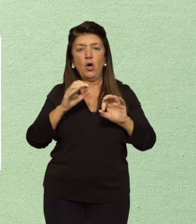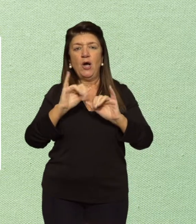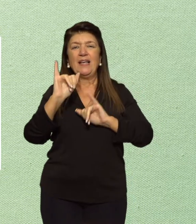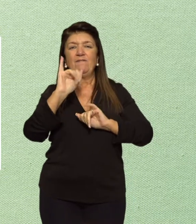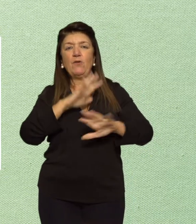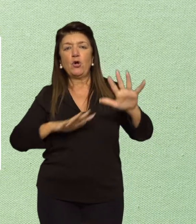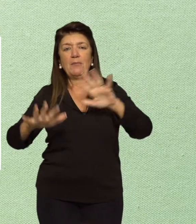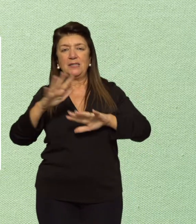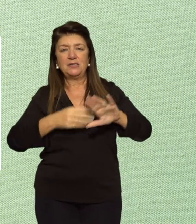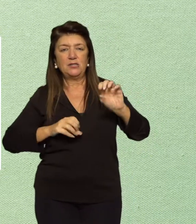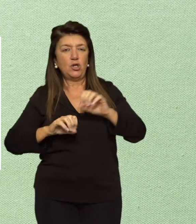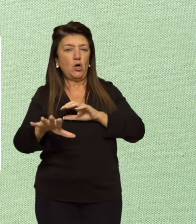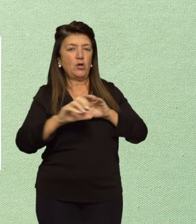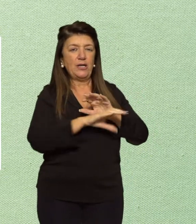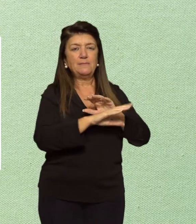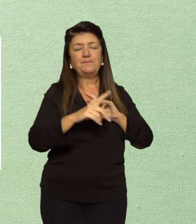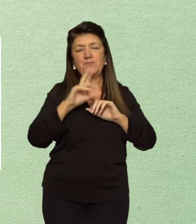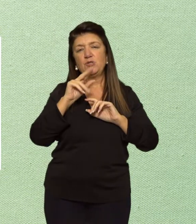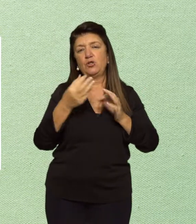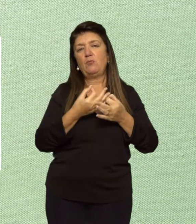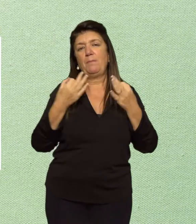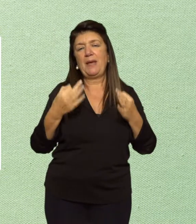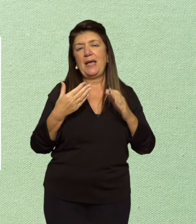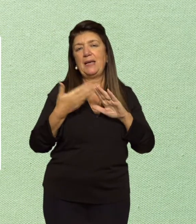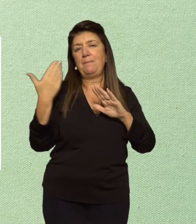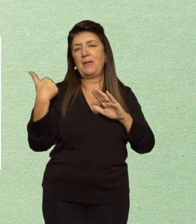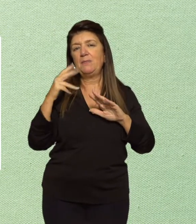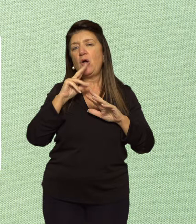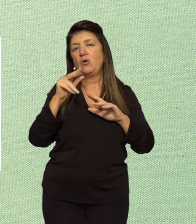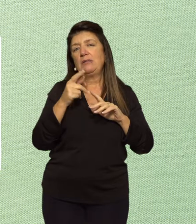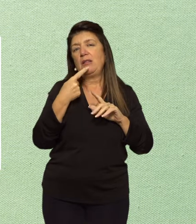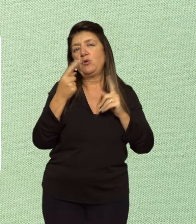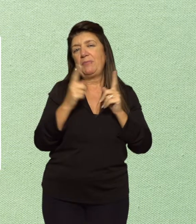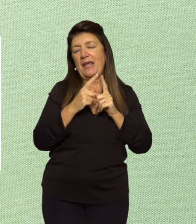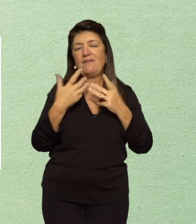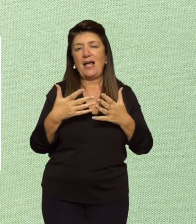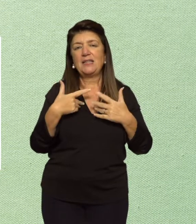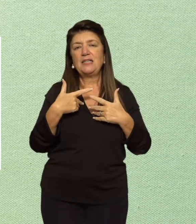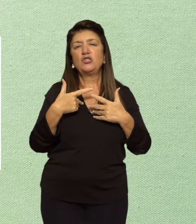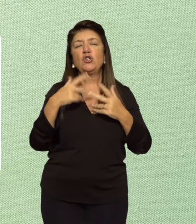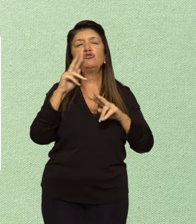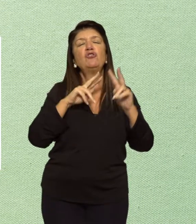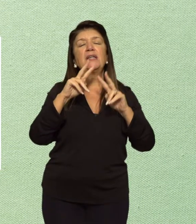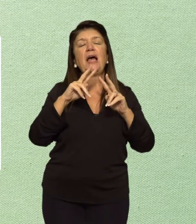accennato prima quindi strutturiamo solo un po' là la teoria ma non sarà nulla di noioso anzi.